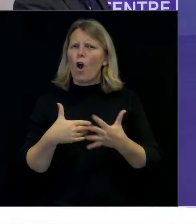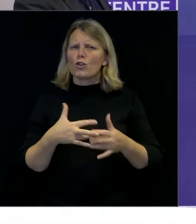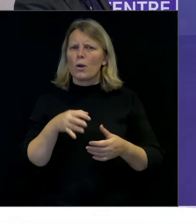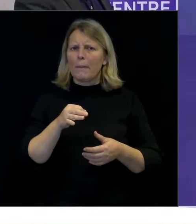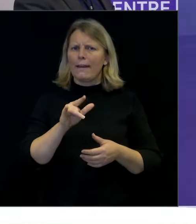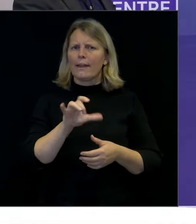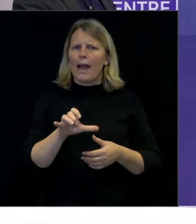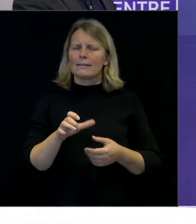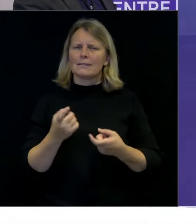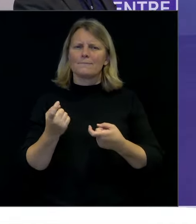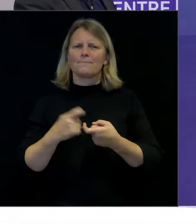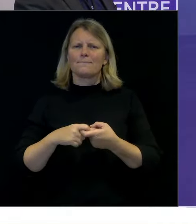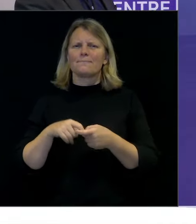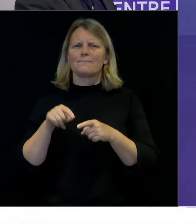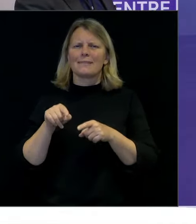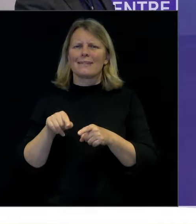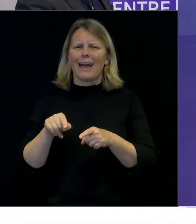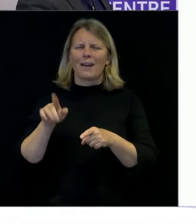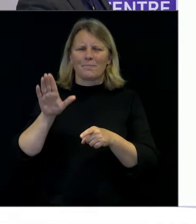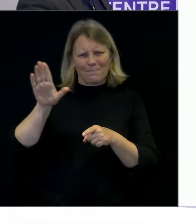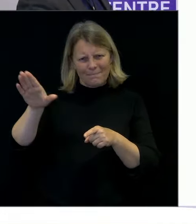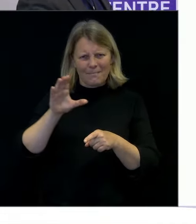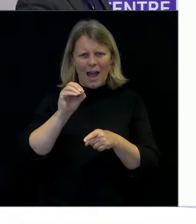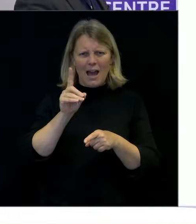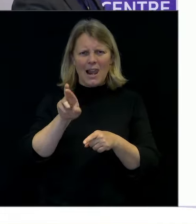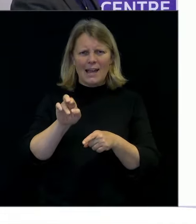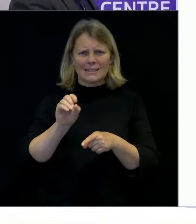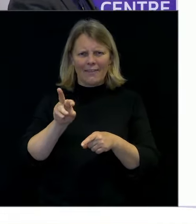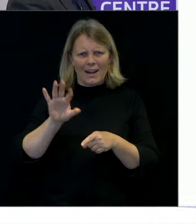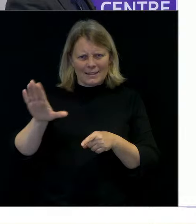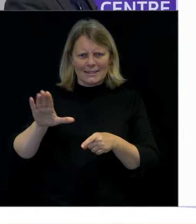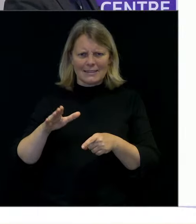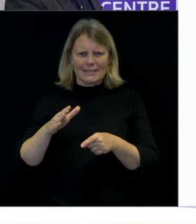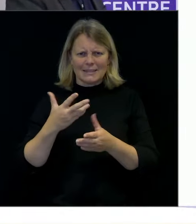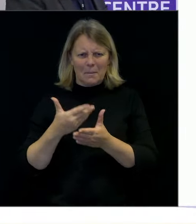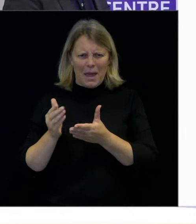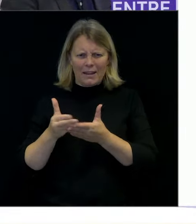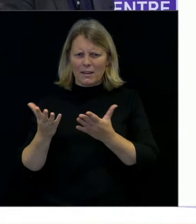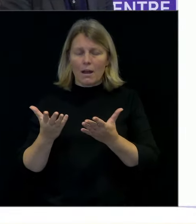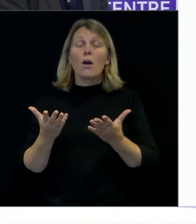Vad gör PTS i det Alexandra berättade om? Följande.